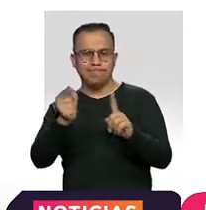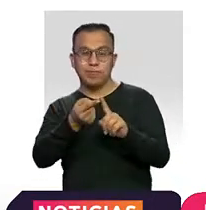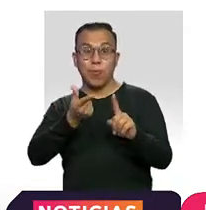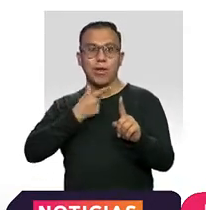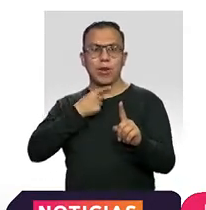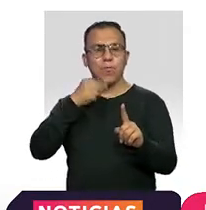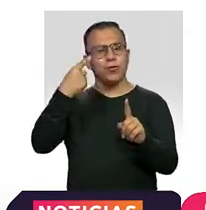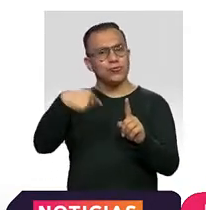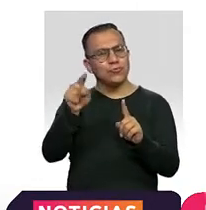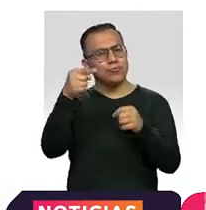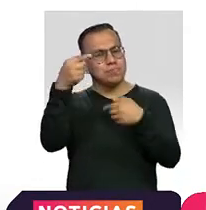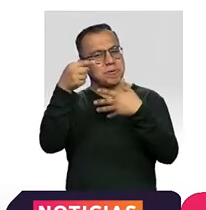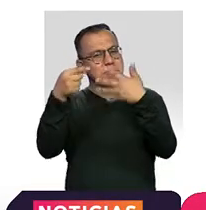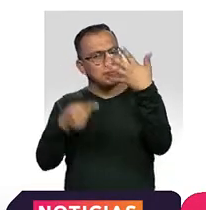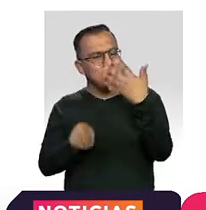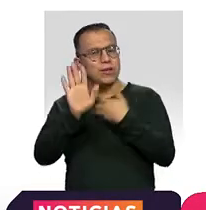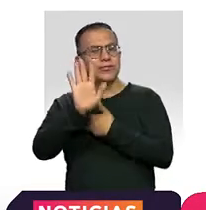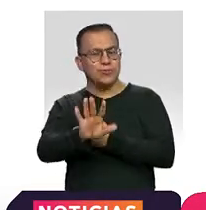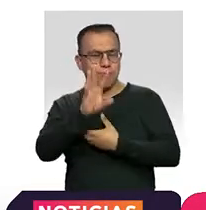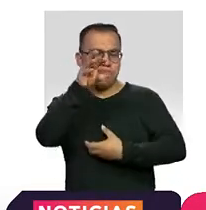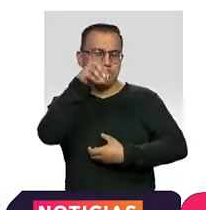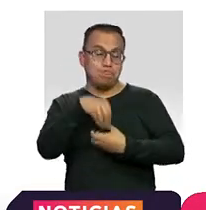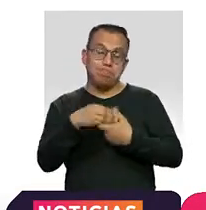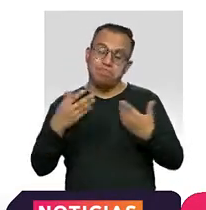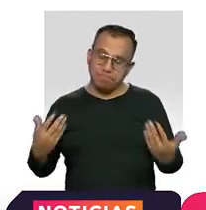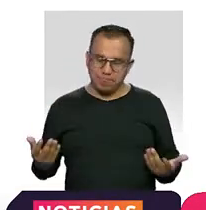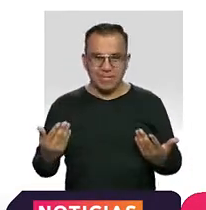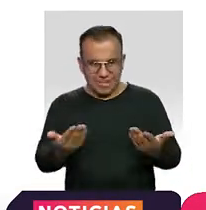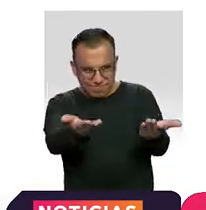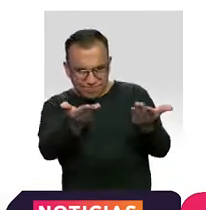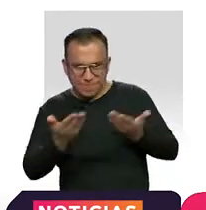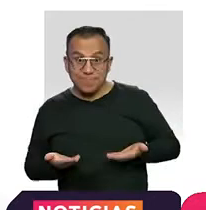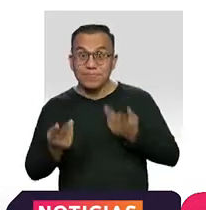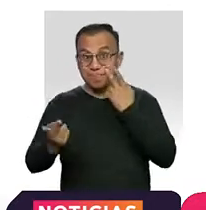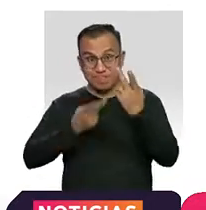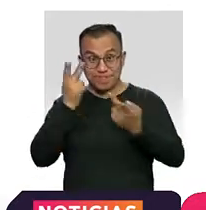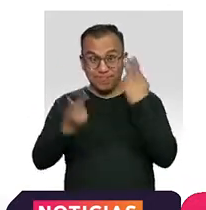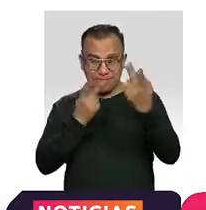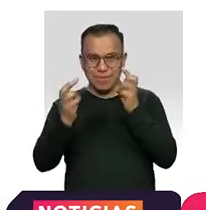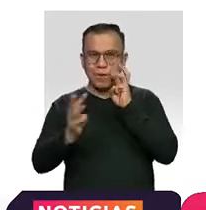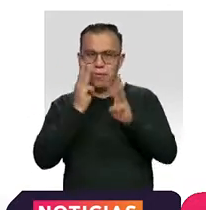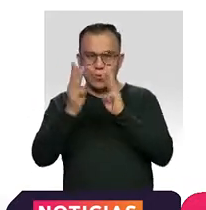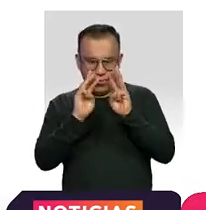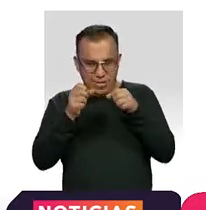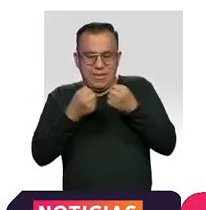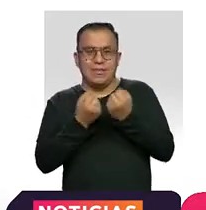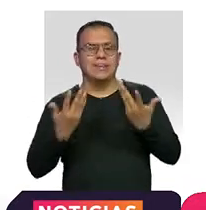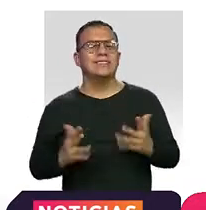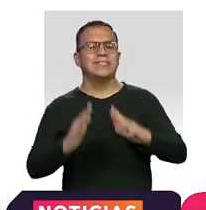éNFASIS QUE HACEN EN EL VOLUMEN,